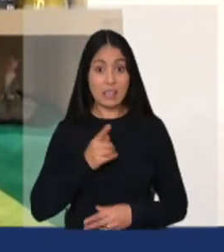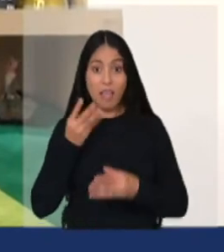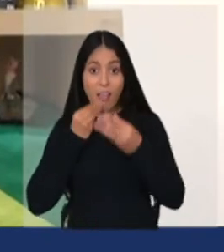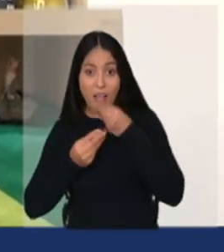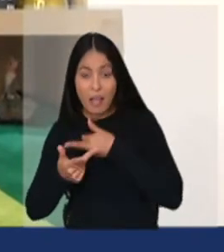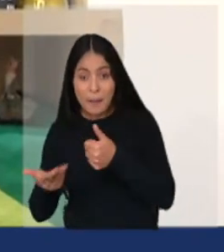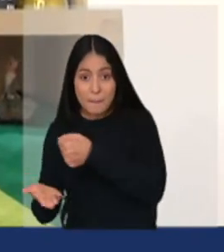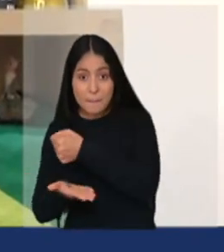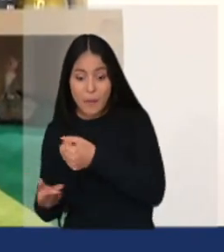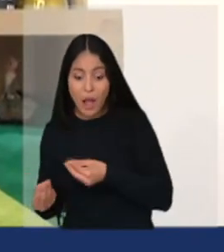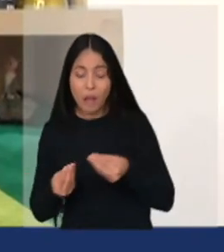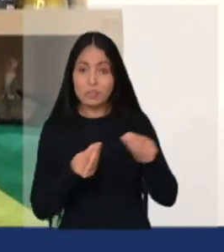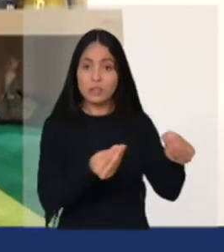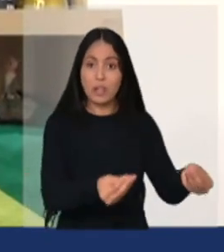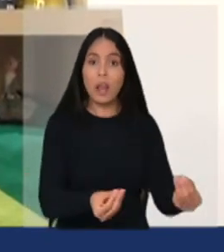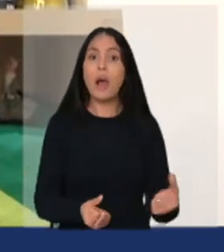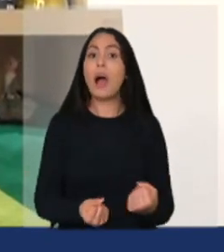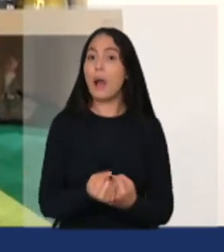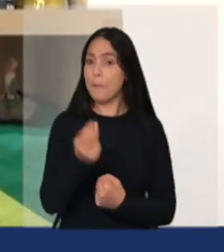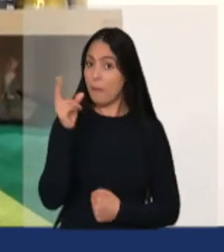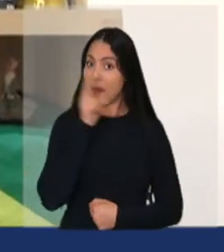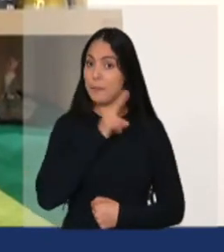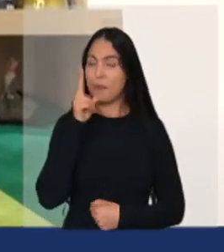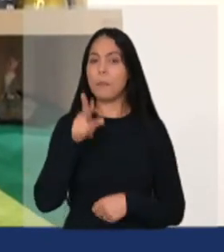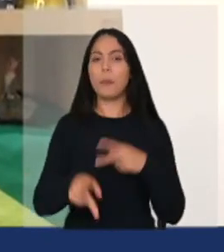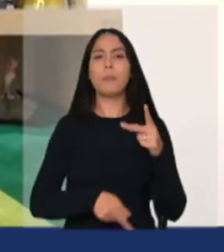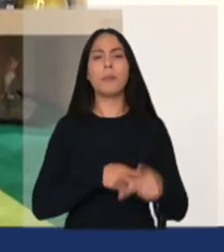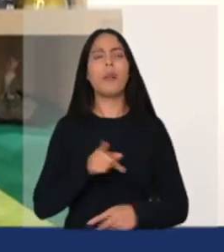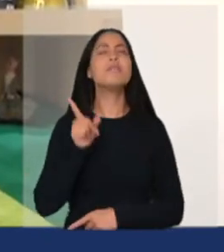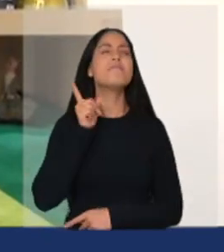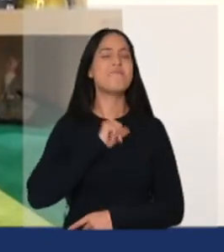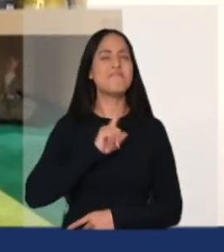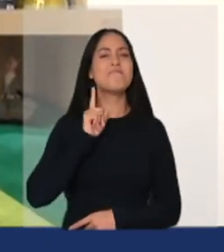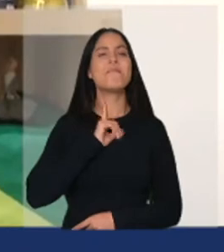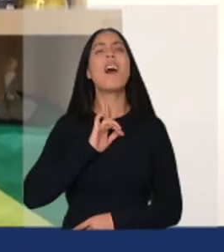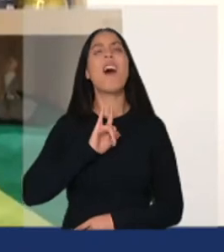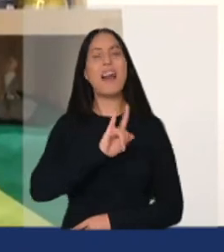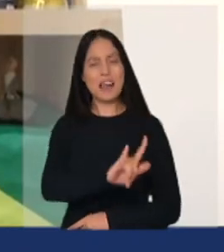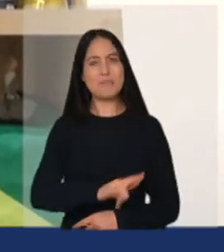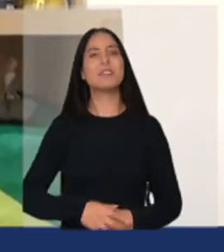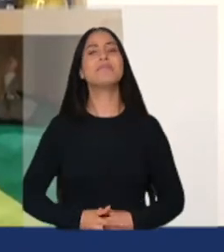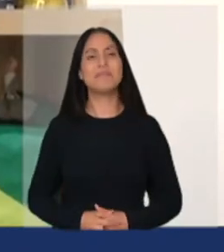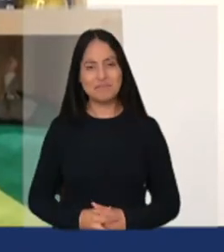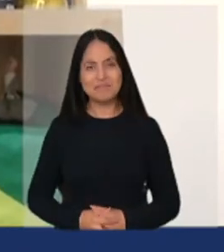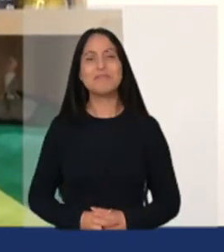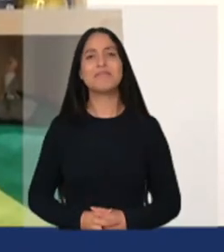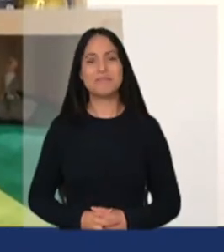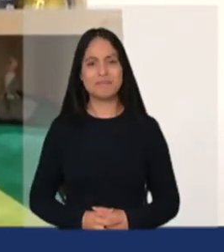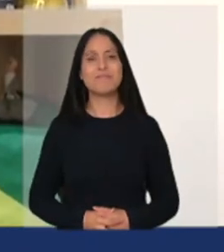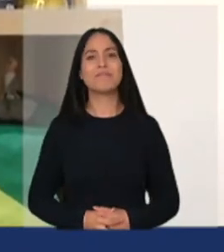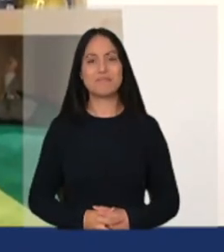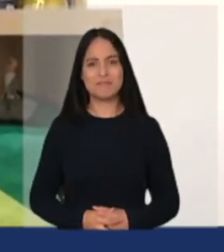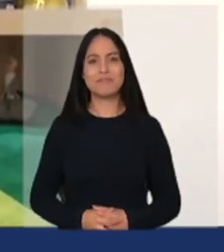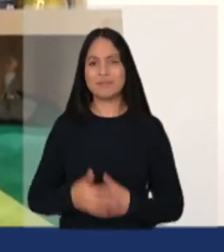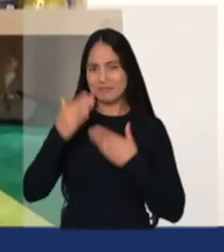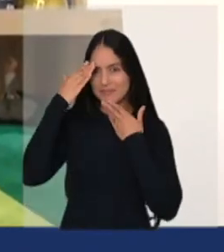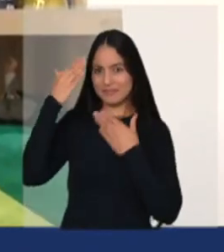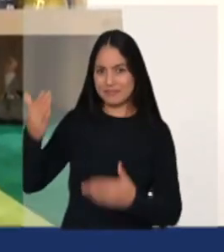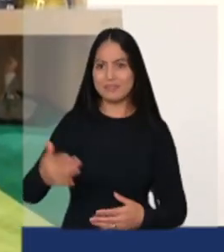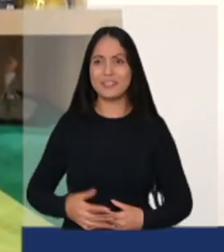BEM, TÁ DO SEU LADO, OBRIGADA. [PRESIDENTE]: OBRIGADO, DEPUTADO, COM A PALAVRA, DEPUTADO CARLOS JORDI. NA TRIBUNA. [DEPUTADO]: OBRIGADO,